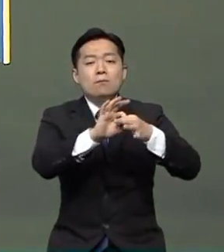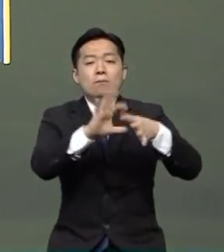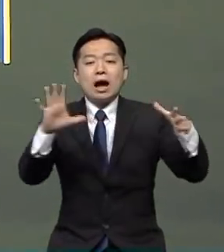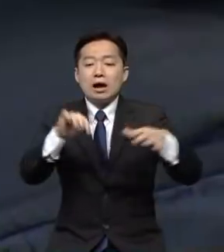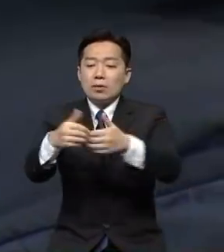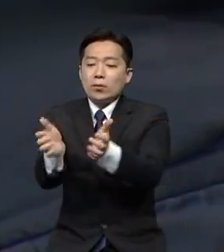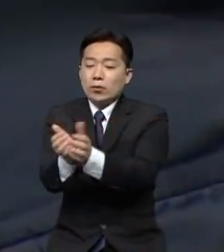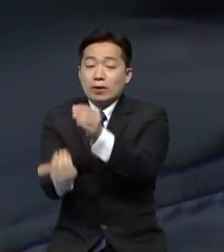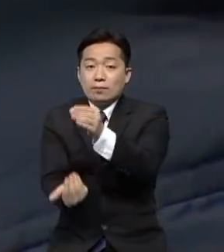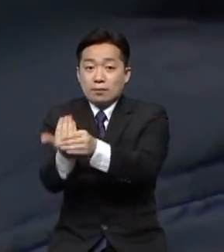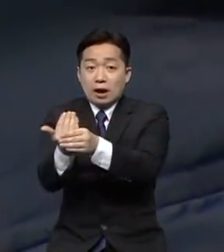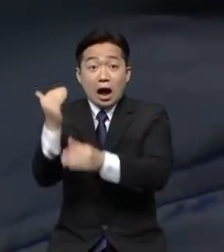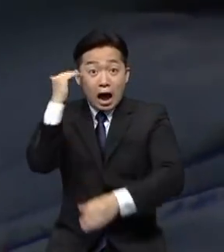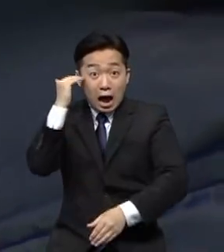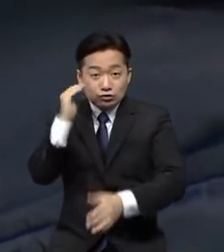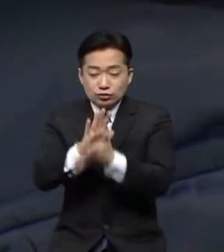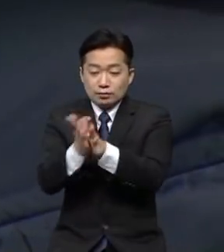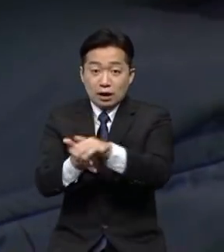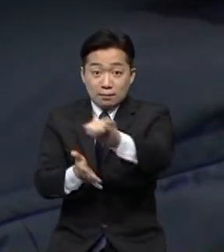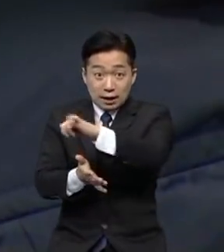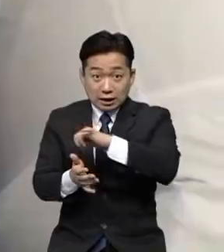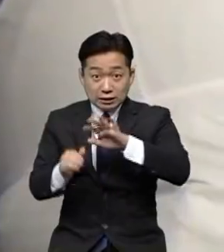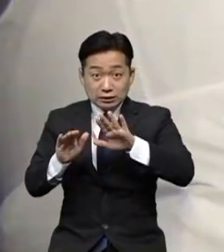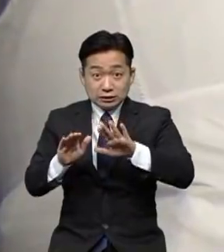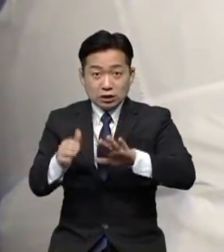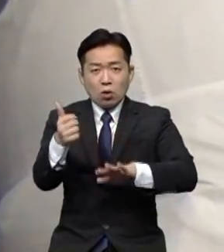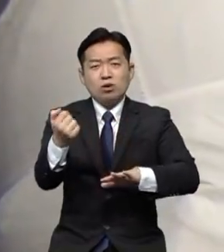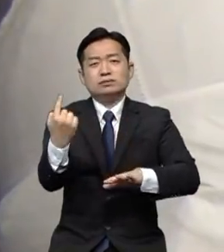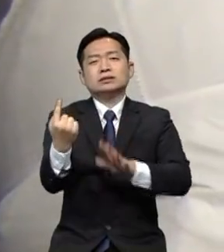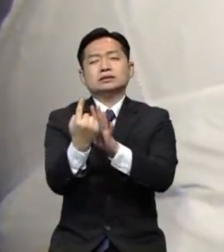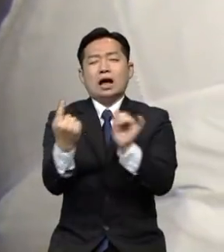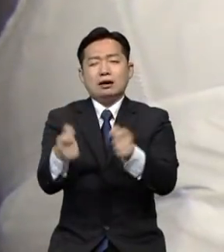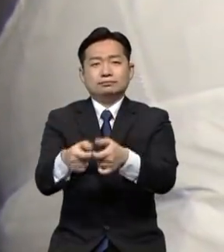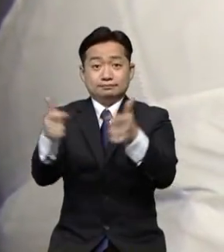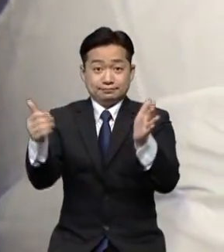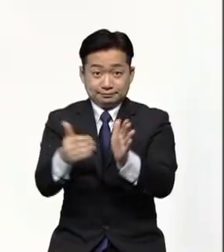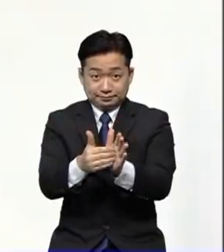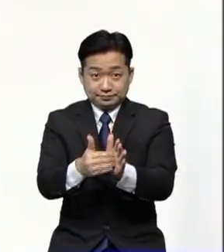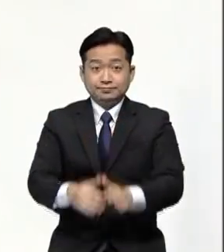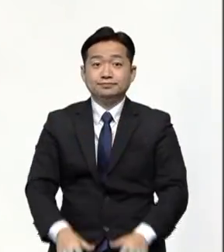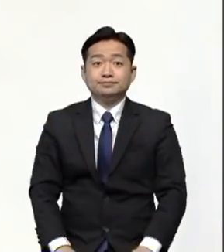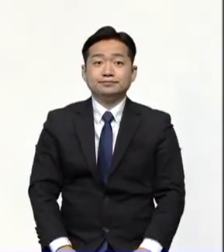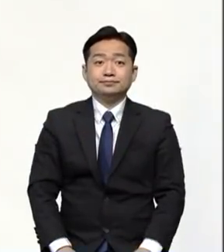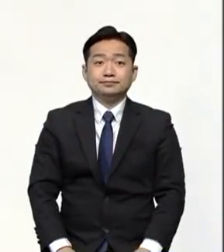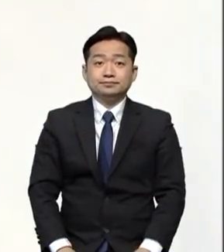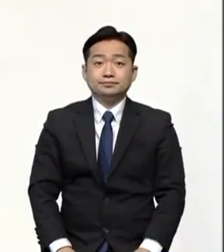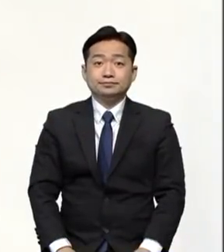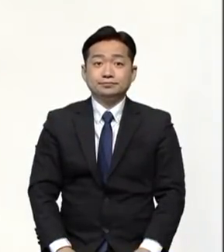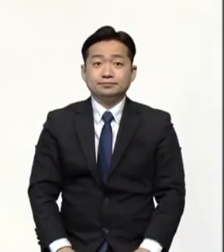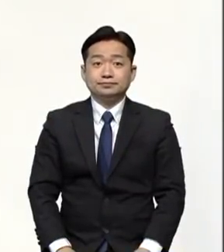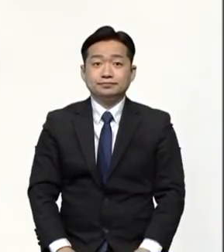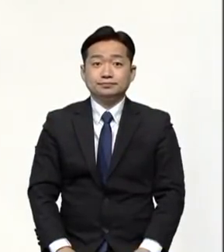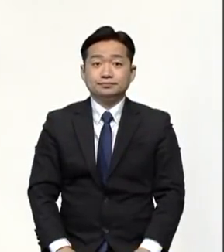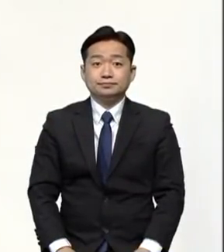이로써 국내 변이 바이러스 감염건은 51명으로 늘었습니다. SBS 김덕현입니다. (앵커) 밤 10시까지 한 시간이라도 영업을 더하면 손님이 늘 거라 기대했던